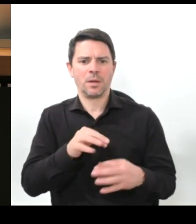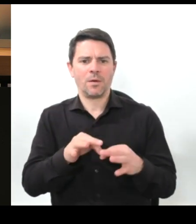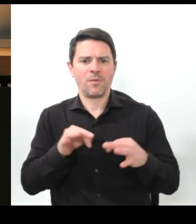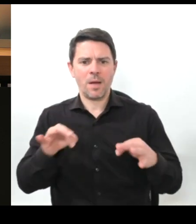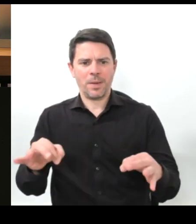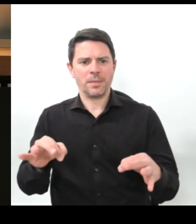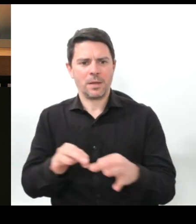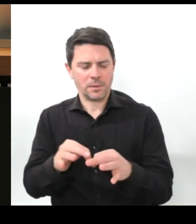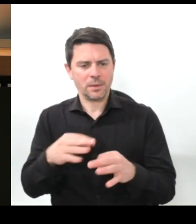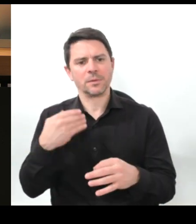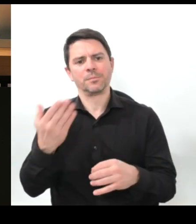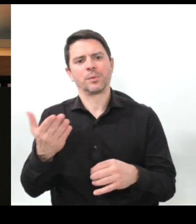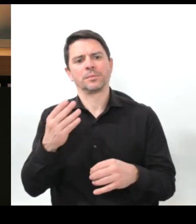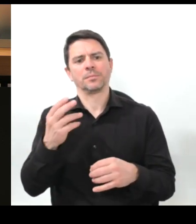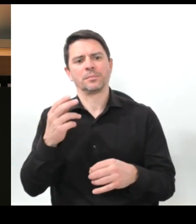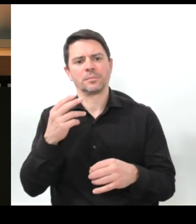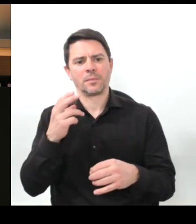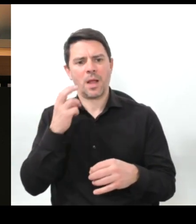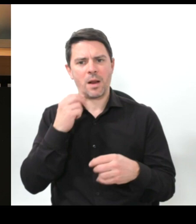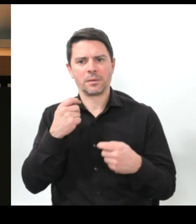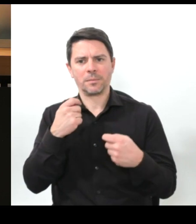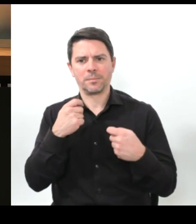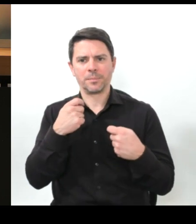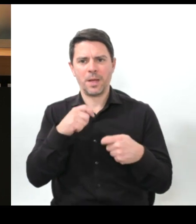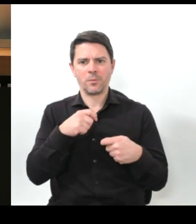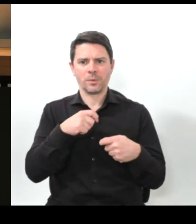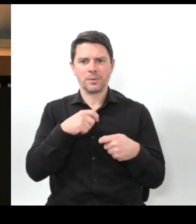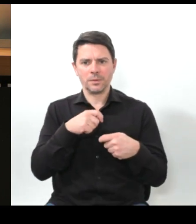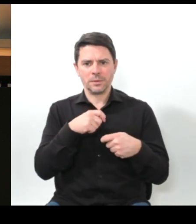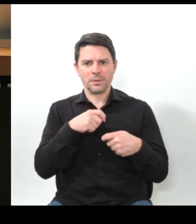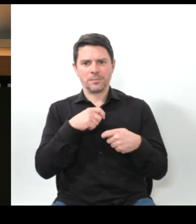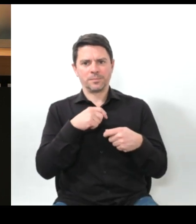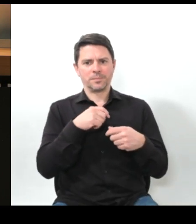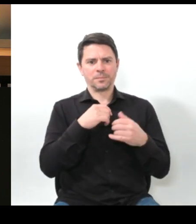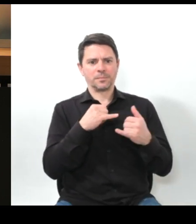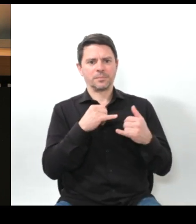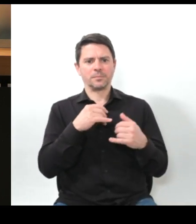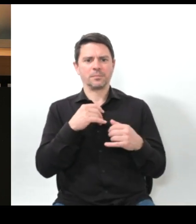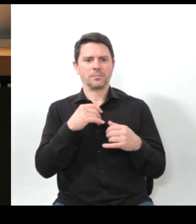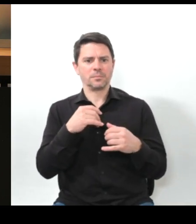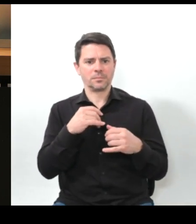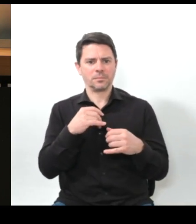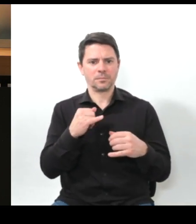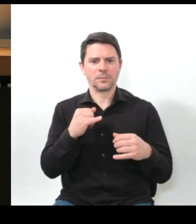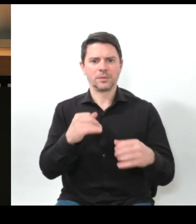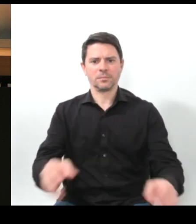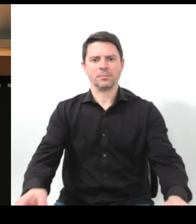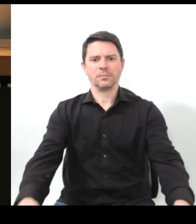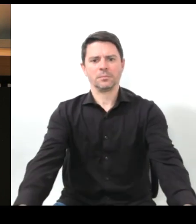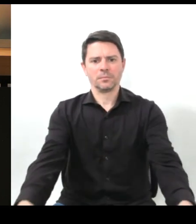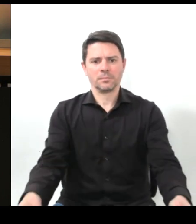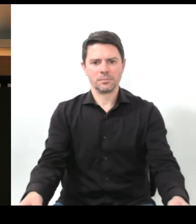Linken der Wohnungsbau komplett an die Wand gefahren worden ist. Das ist Ergebnis Ihrer Tätigkeit, es gibt